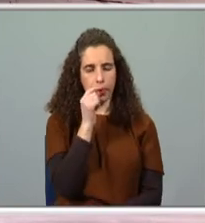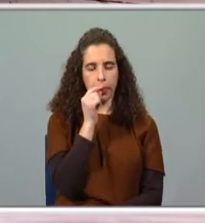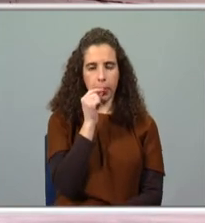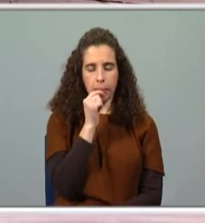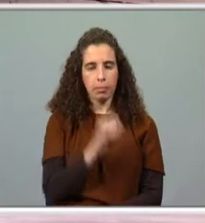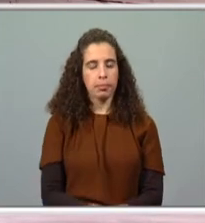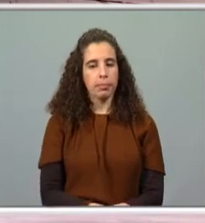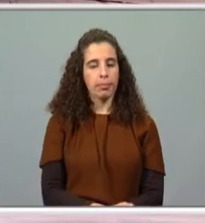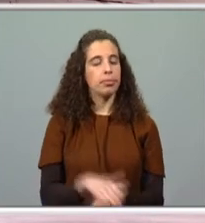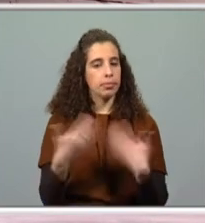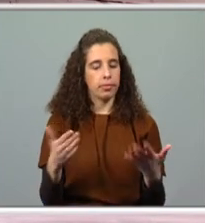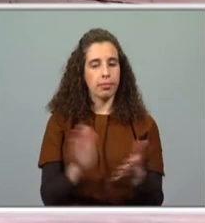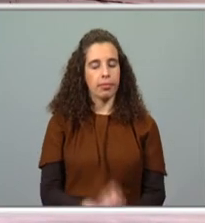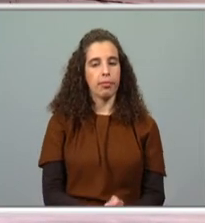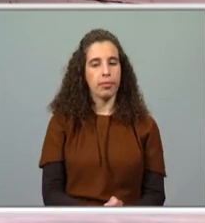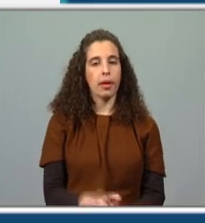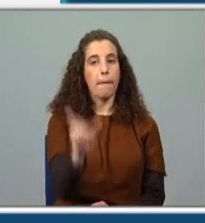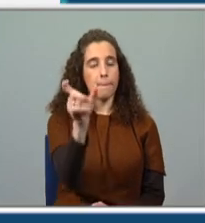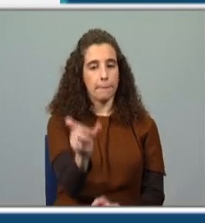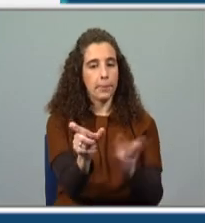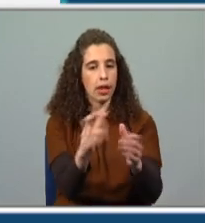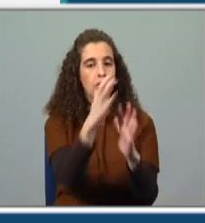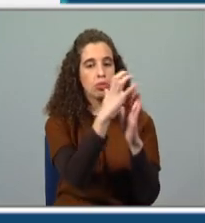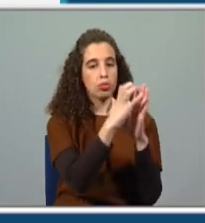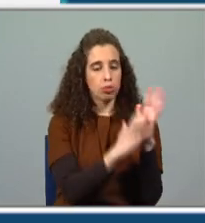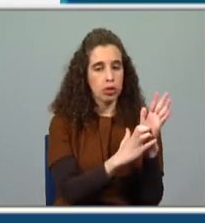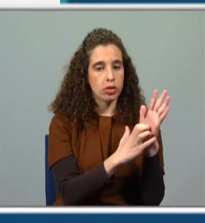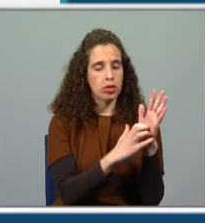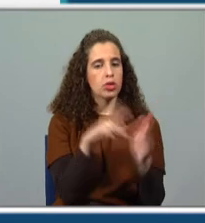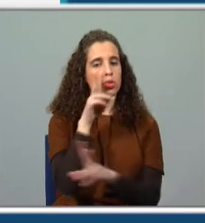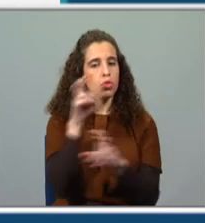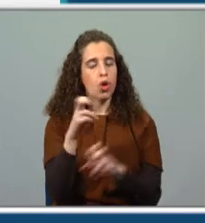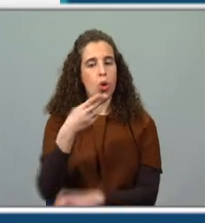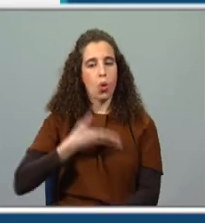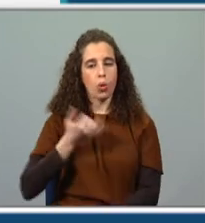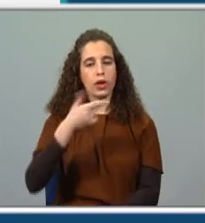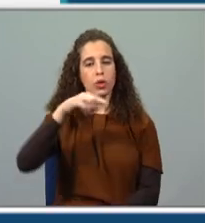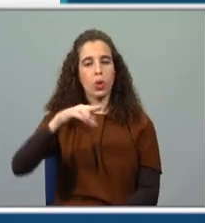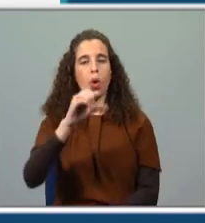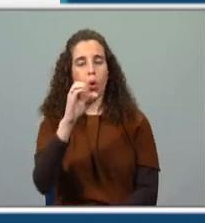Então quais as palavras do texto em que encontramos um ditongo oral Todas 那麼文本中的單詞是什麼我們找到了一個口語雙元音